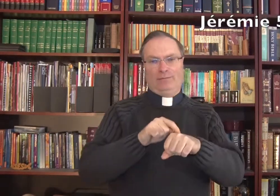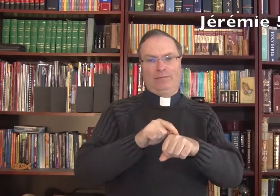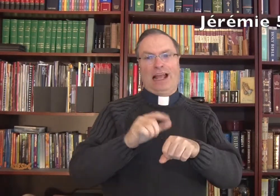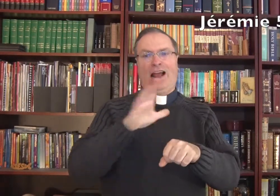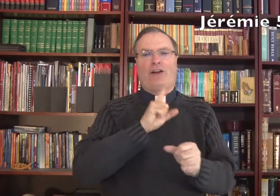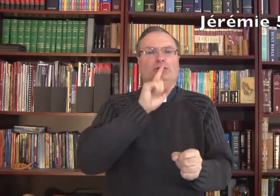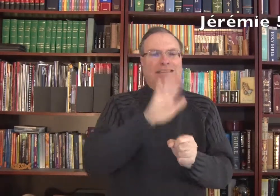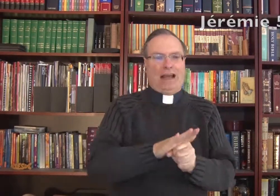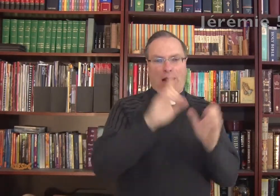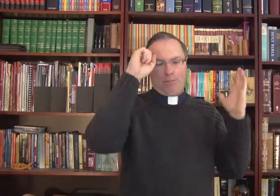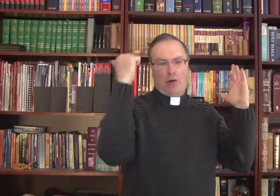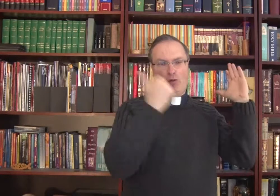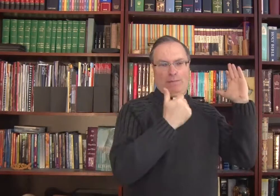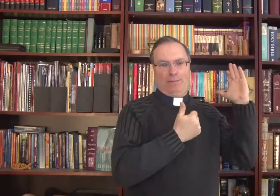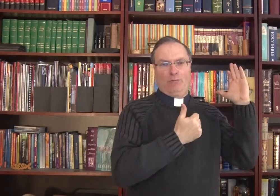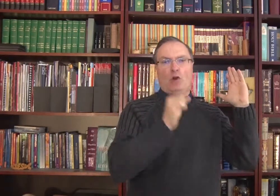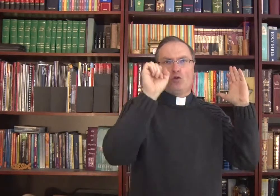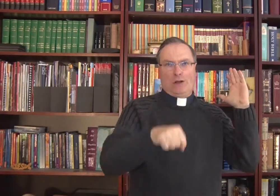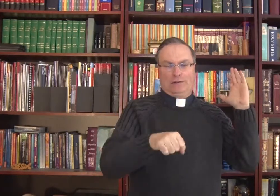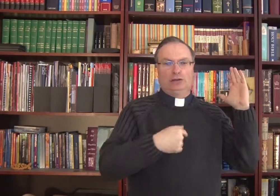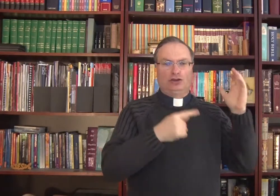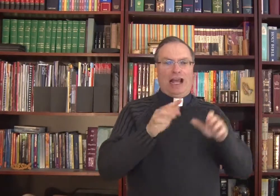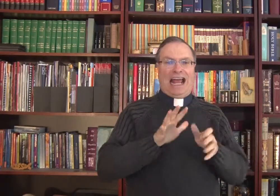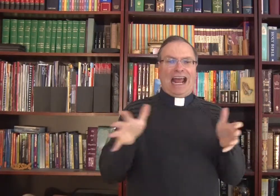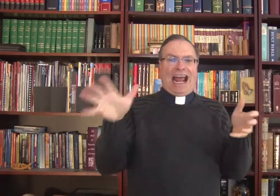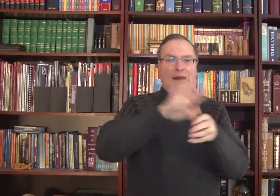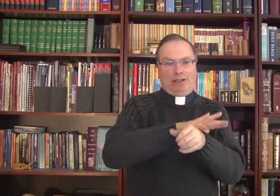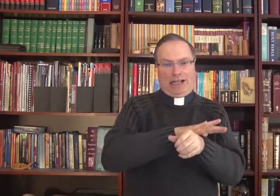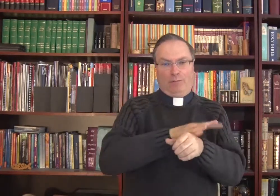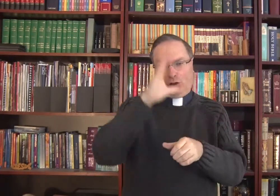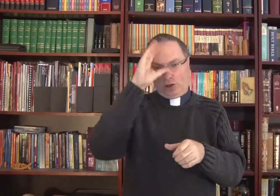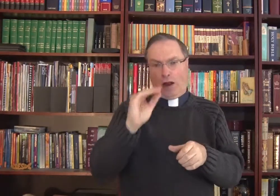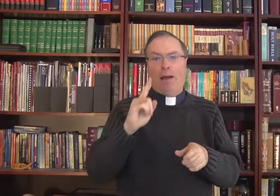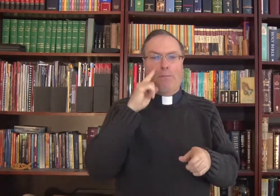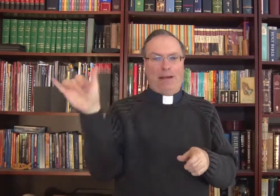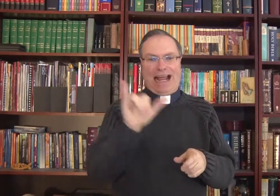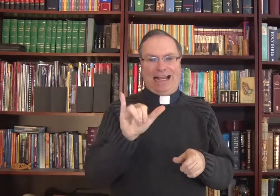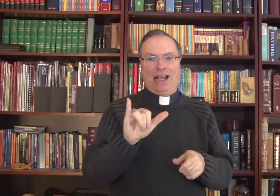en a fait le serment par lui-même: «Oui, je te remplirai d'hommes pareils